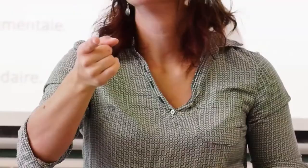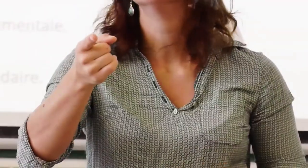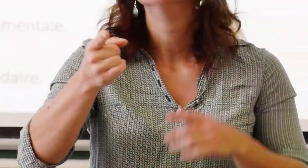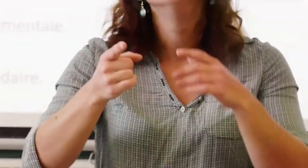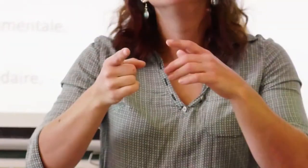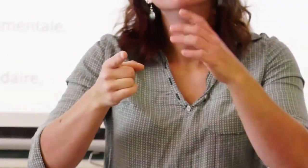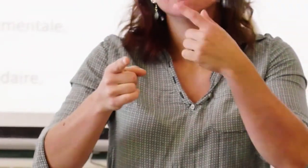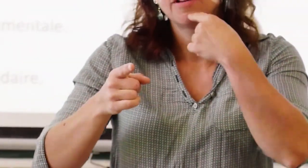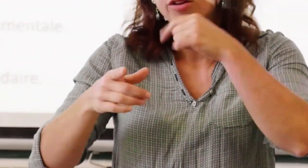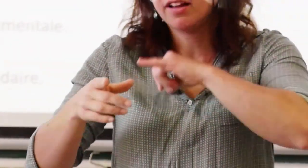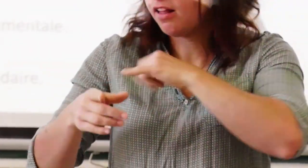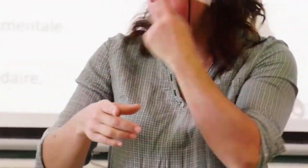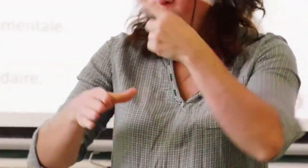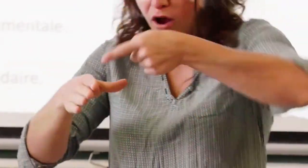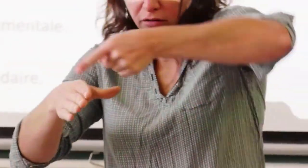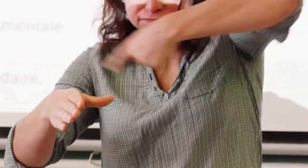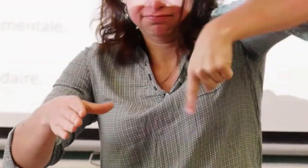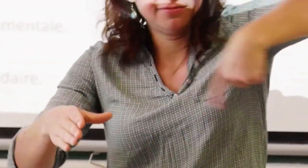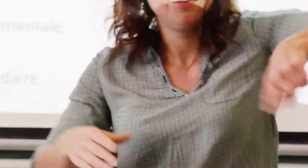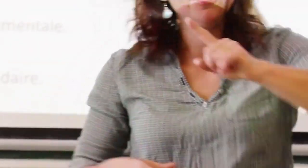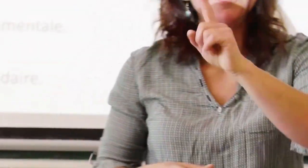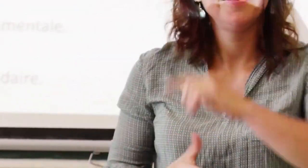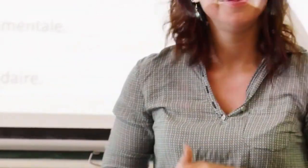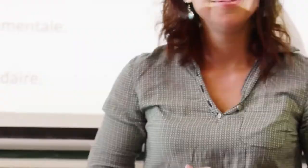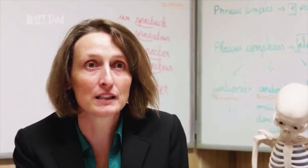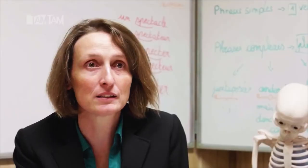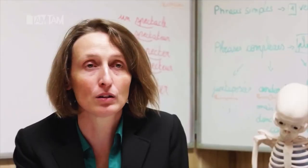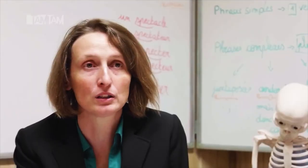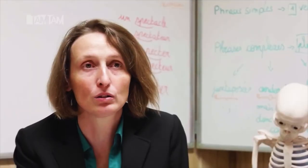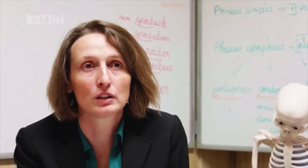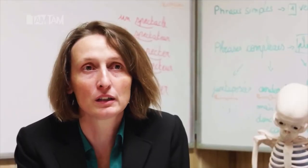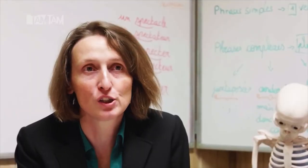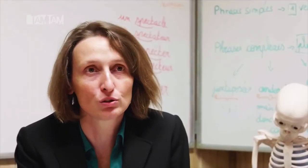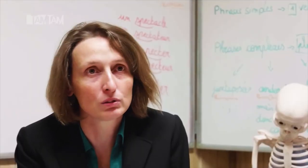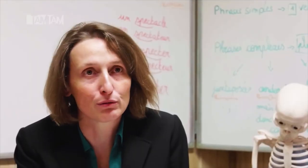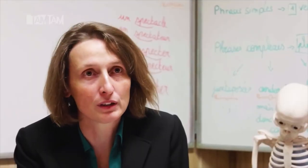la plus solide possible. Les enfants sourds naissent en ayant une intelligence tout-à-fait